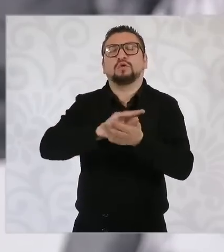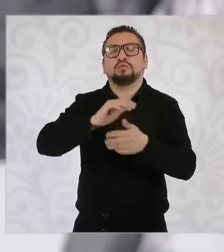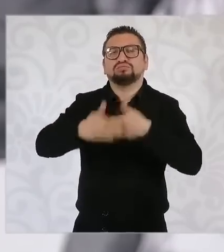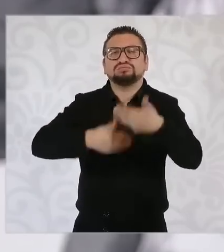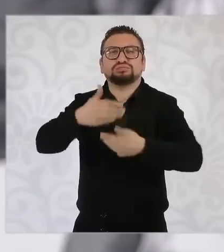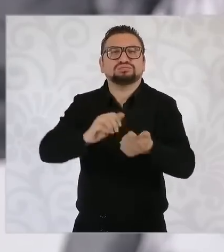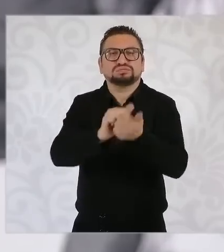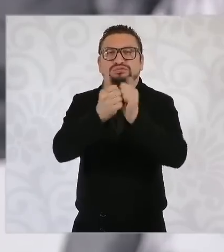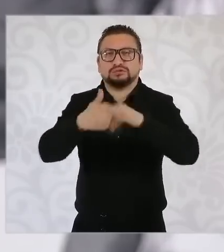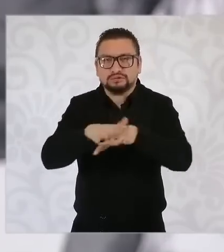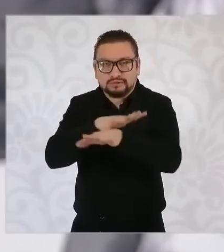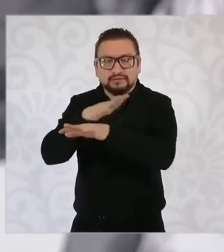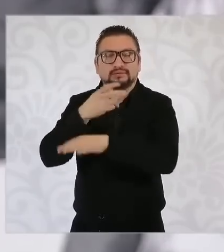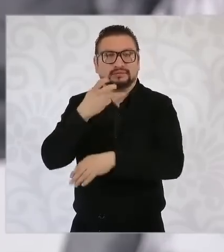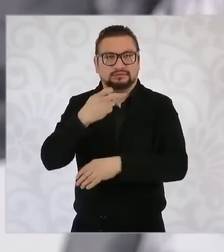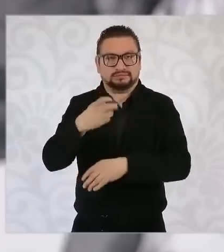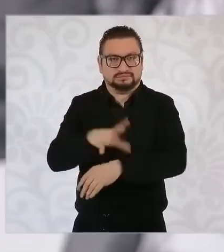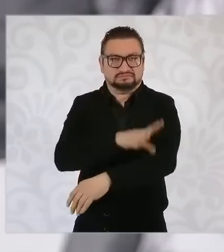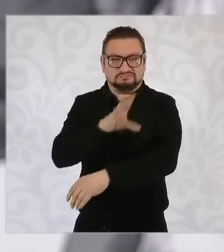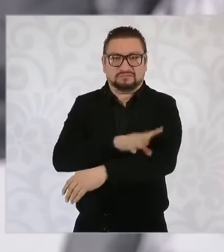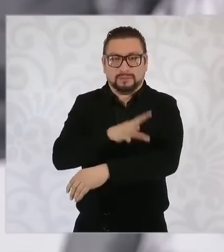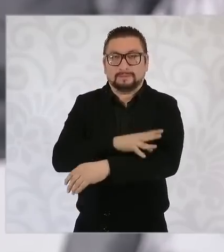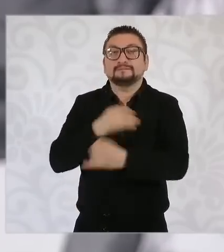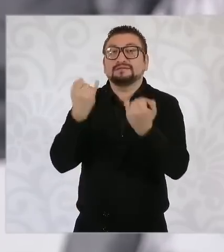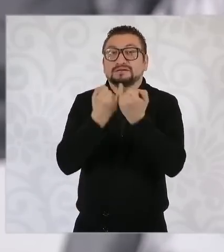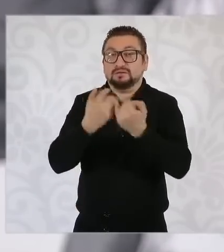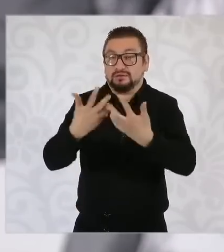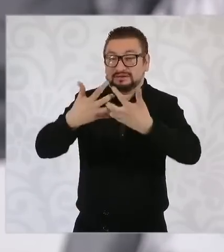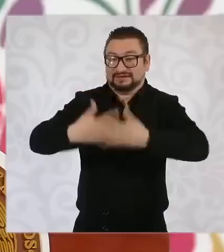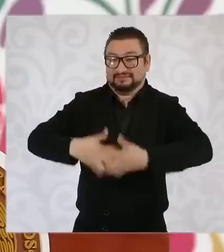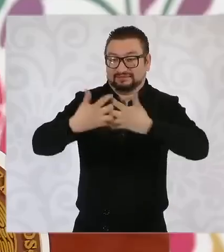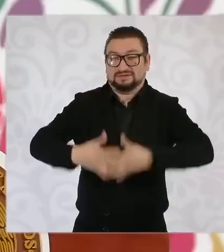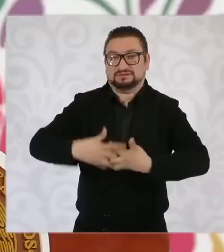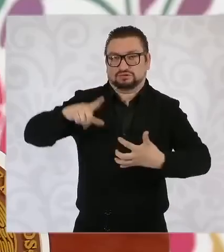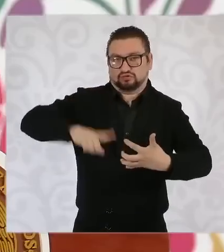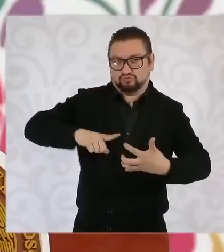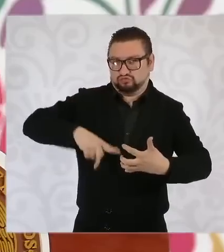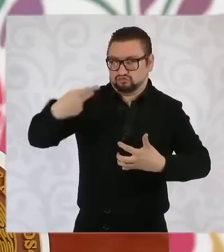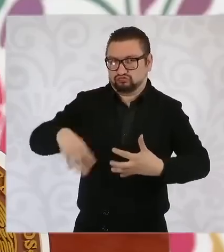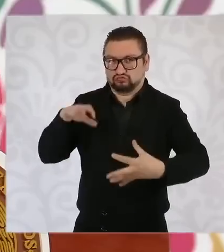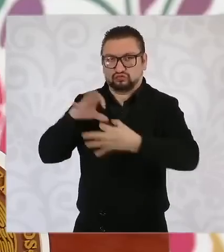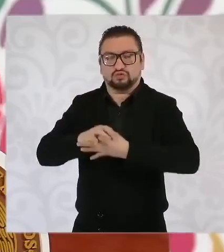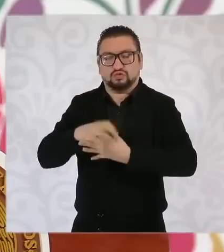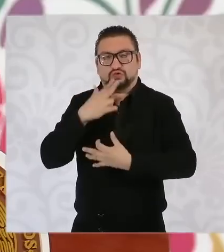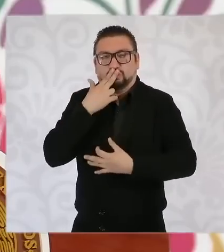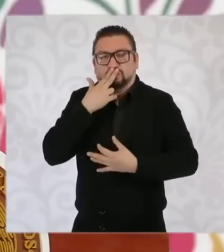lo más importante se recuperan las empresas públicas del Estado y su papel fundamental